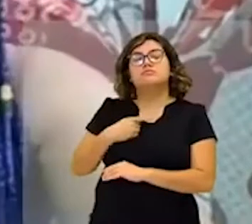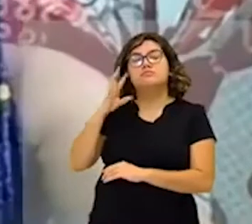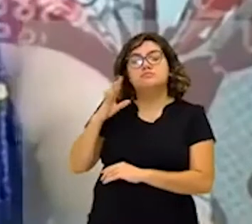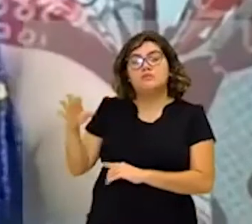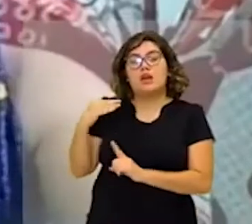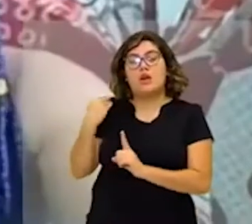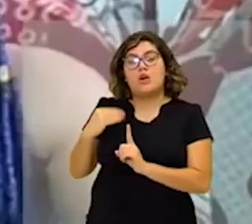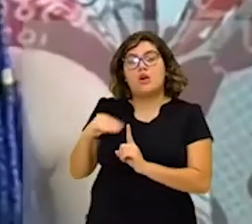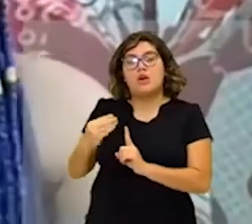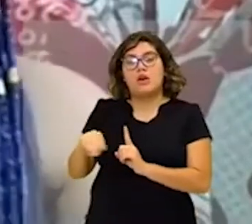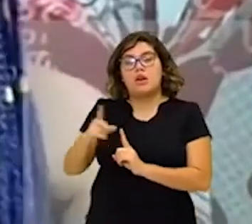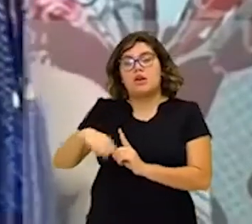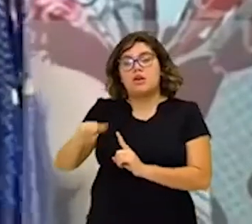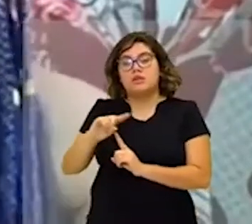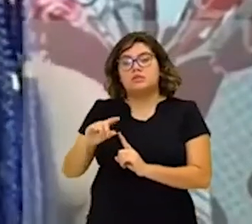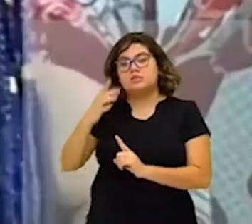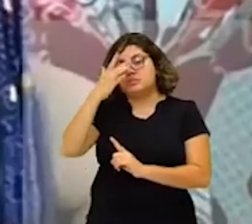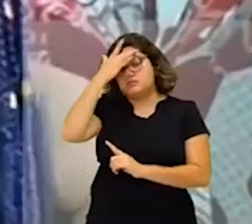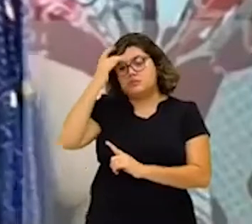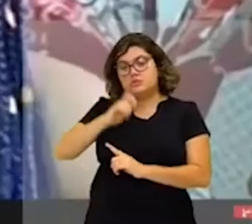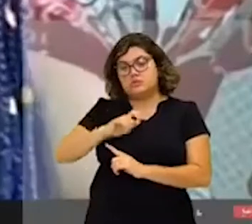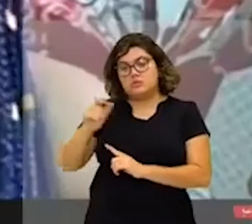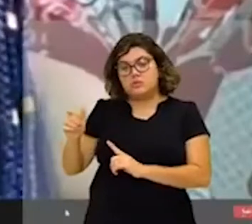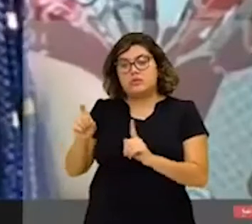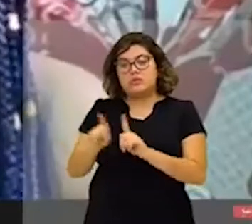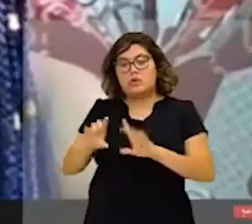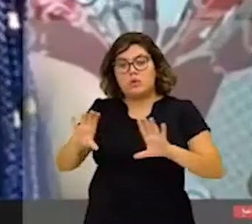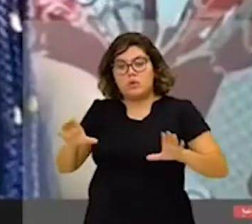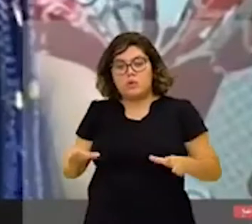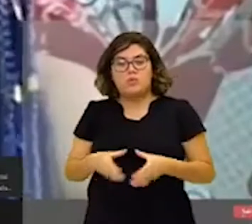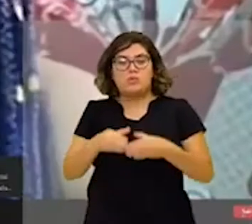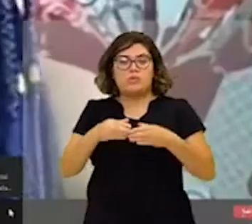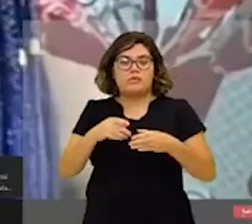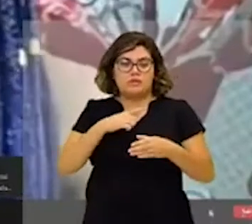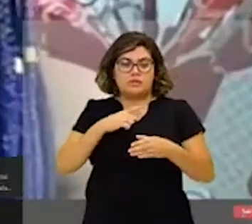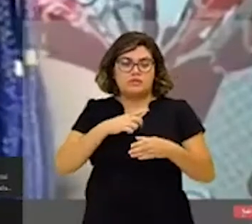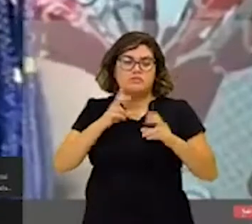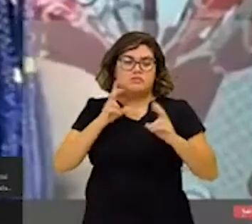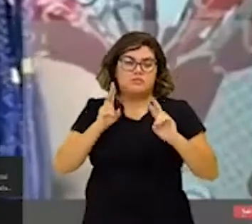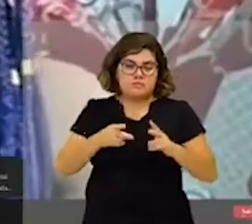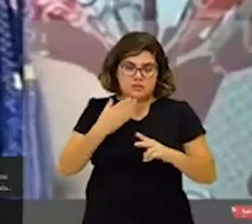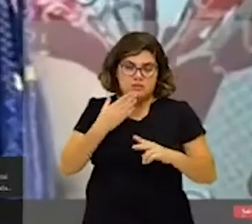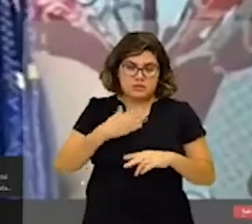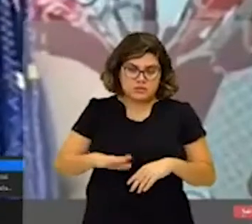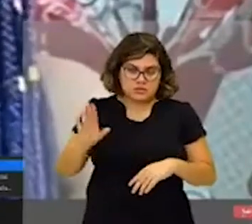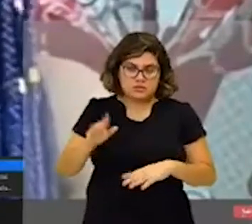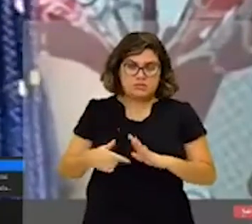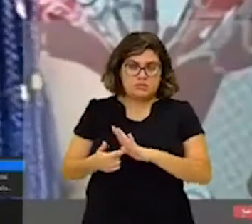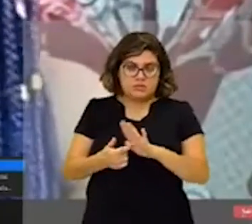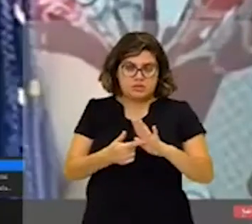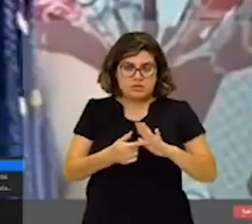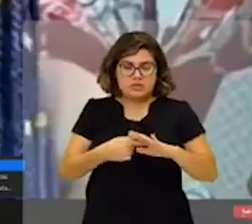dessas candidaturas e dos grupos que compõem essas candidaturas que da necessidade dele de precisarem